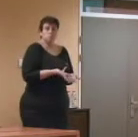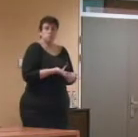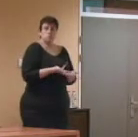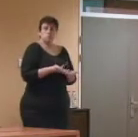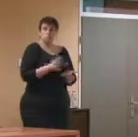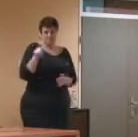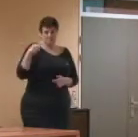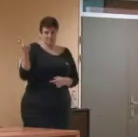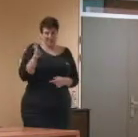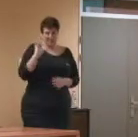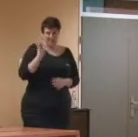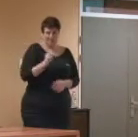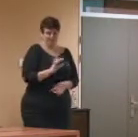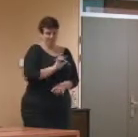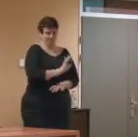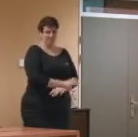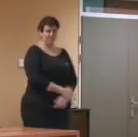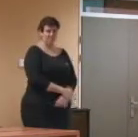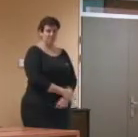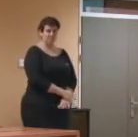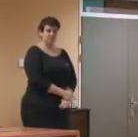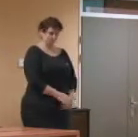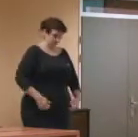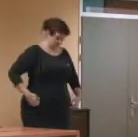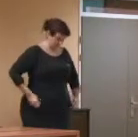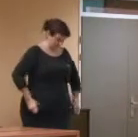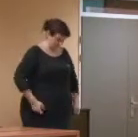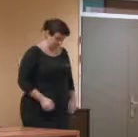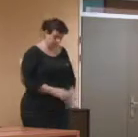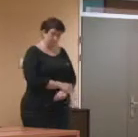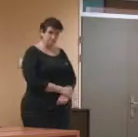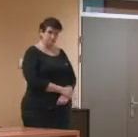....... Antes de